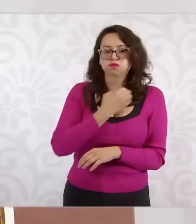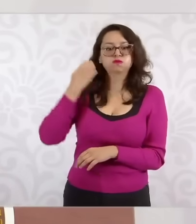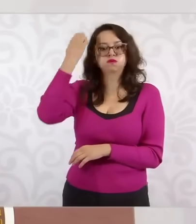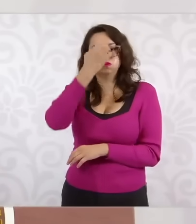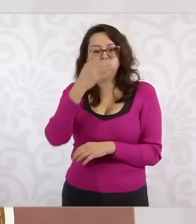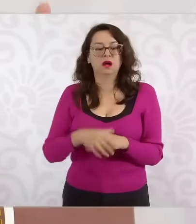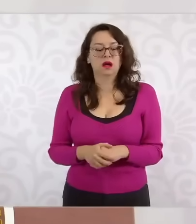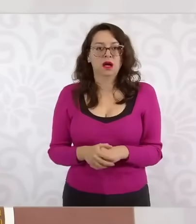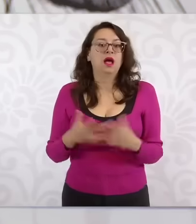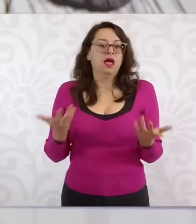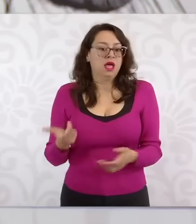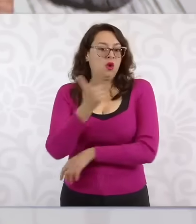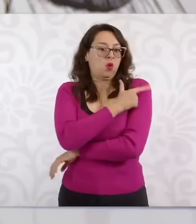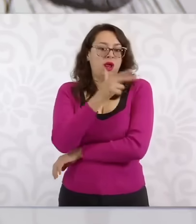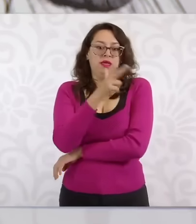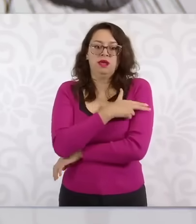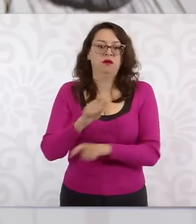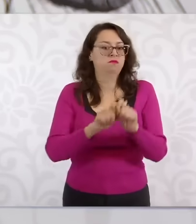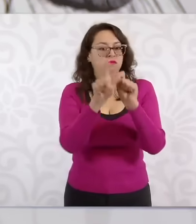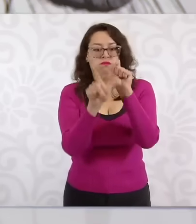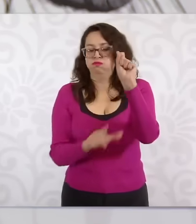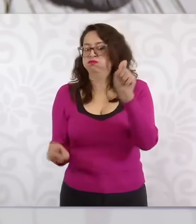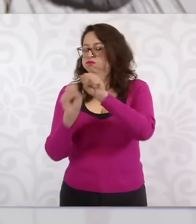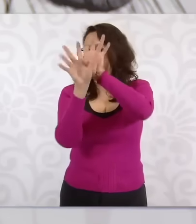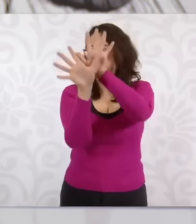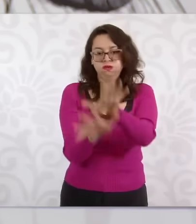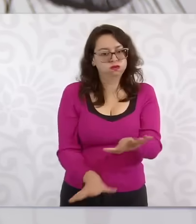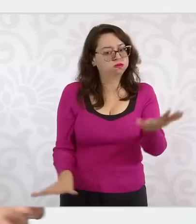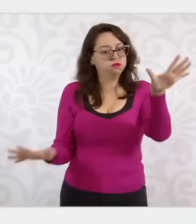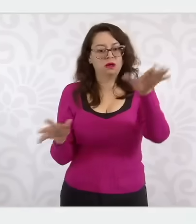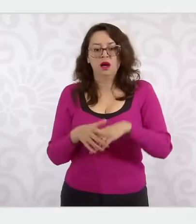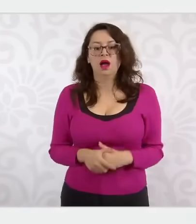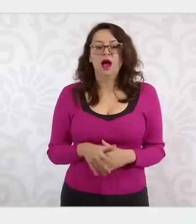Guardia Nacional que está en todo el territorio nacional. Hay veces que un municipio tiene tres